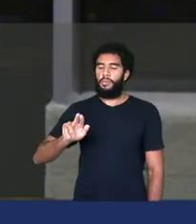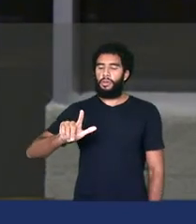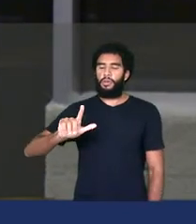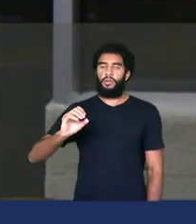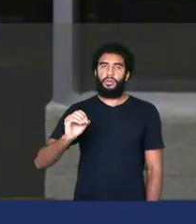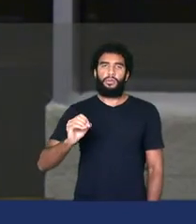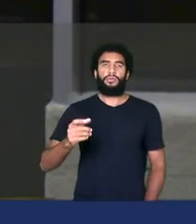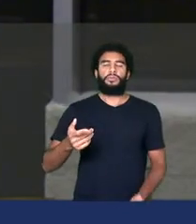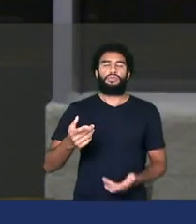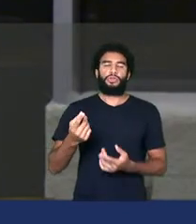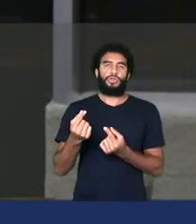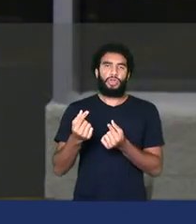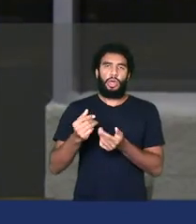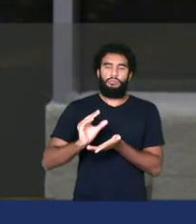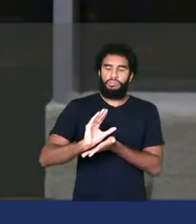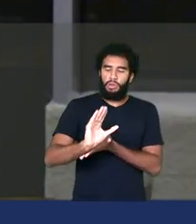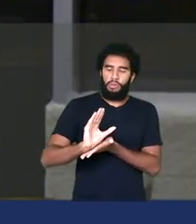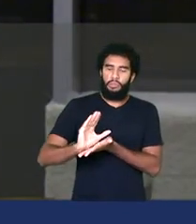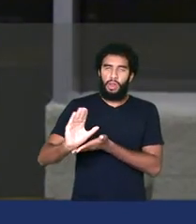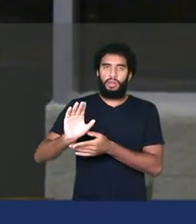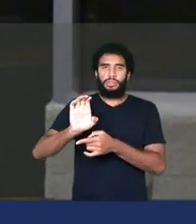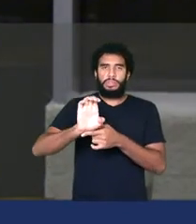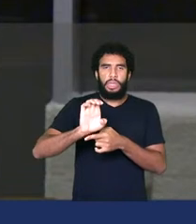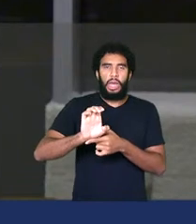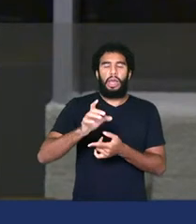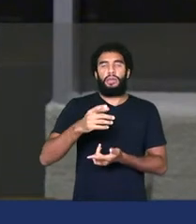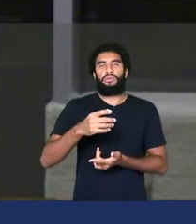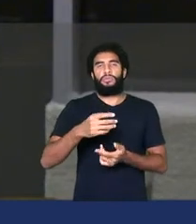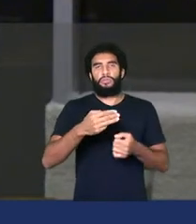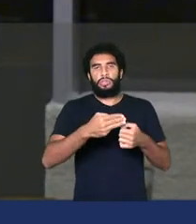TAMBÉM A DESCENTRALIZAÇÃO DA LEI PAULO GUSTAVO. DINHEIRO PARA OS ESTADOS UNIDOS ESTADOS /[MÚSICA] ESTADOS, PARA OS